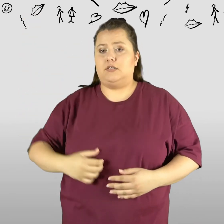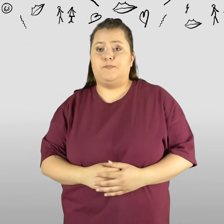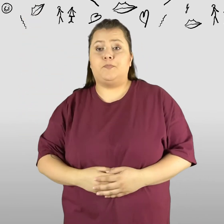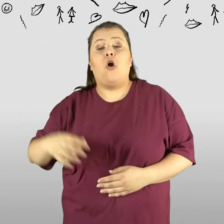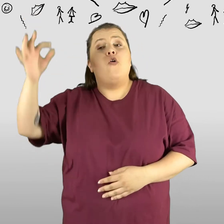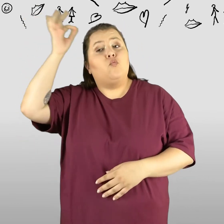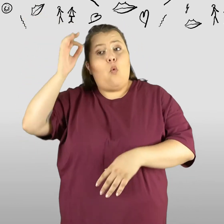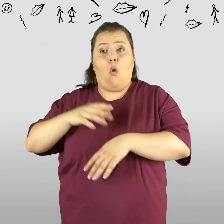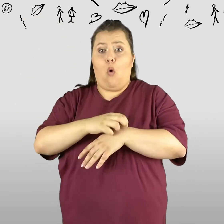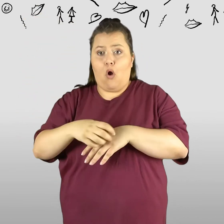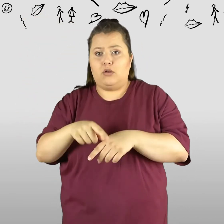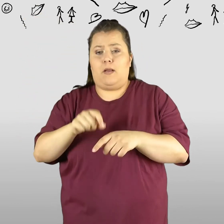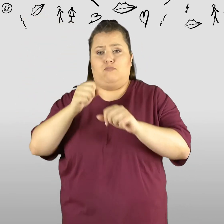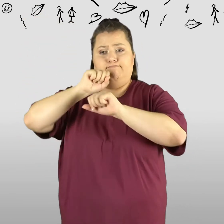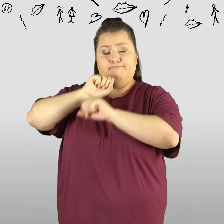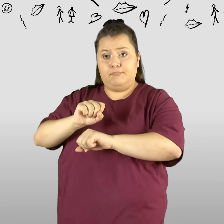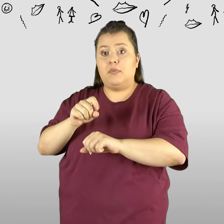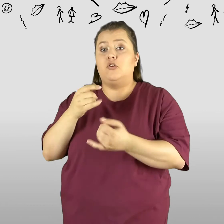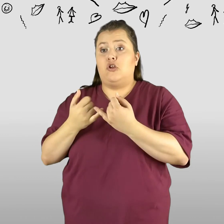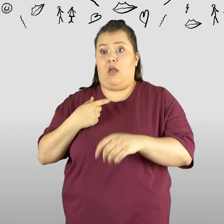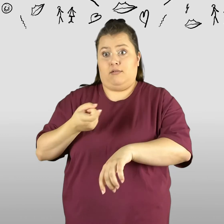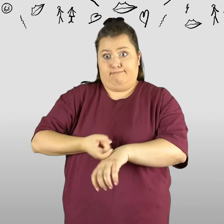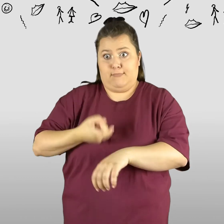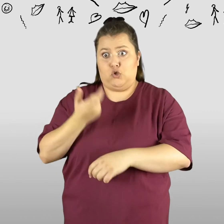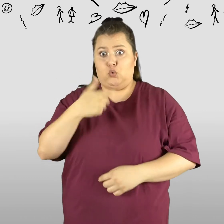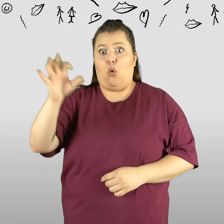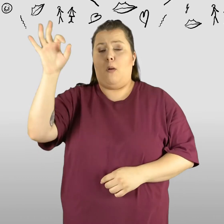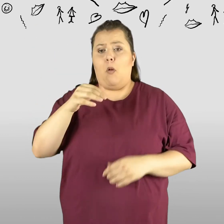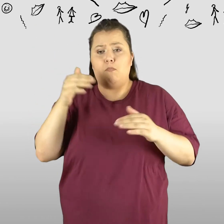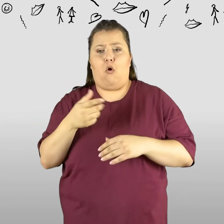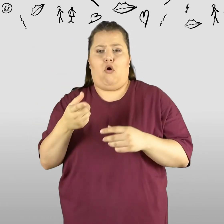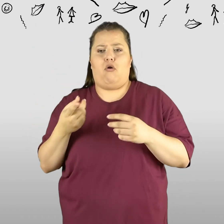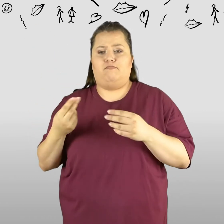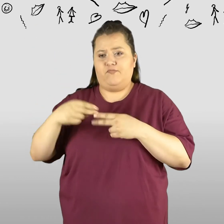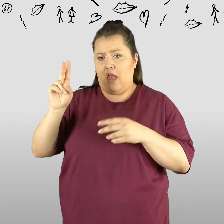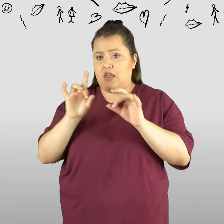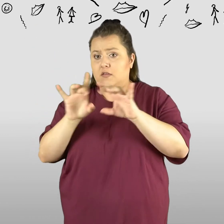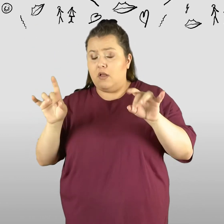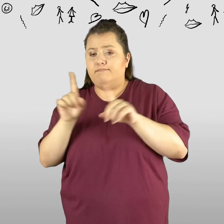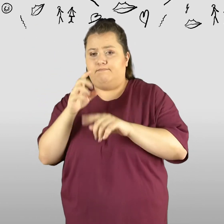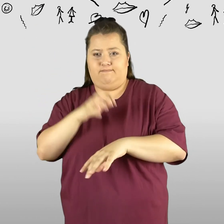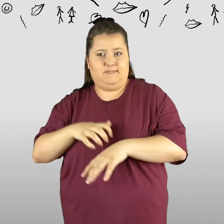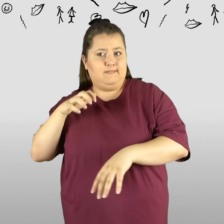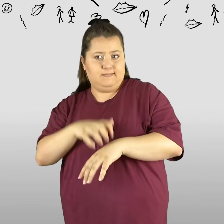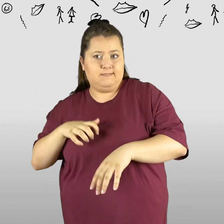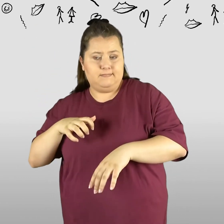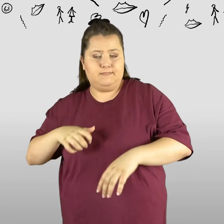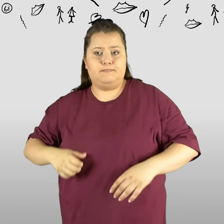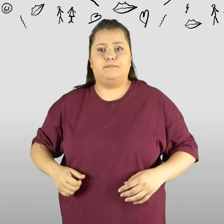Włosy łonowe są barierą ochronną, więc pozbywanie się ich w 100% może sprzyjać infekcjom i podrażnieniom.